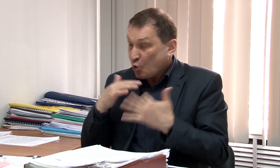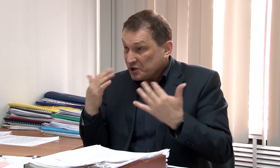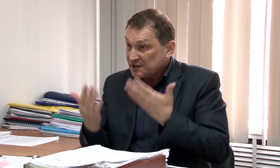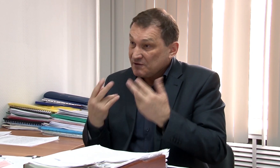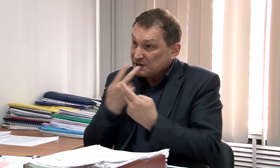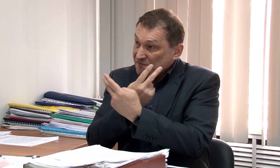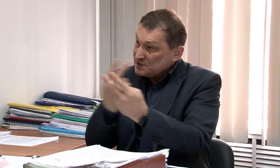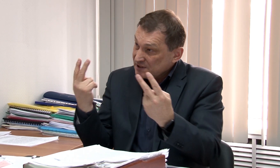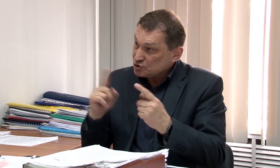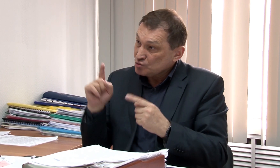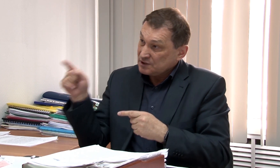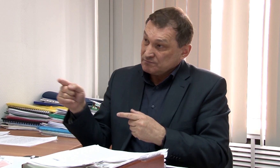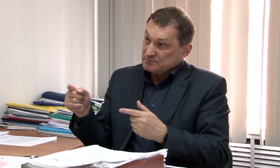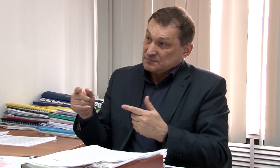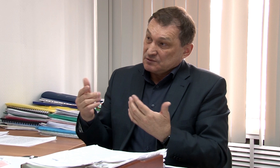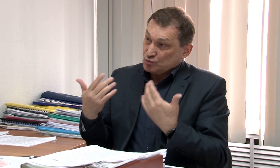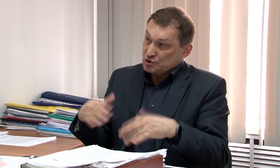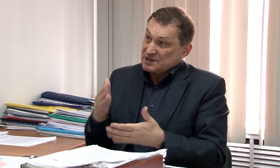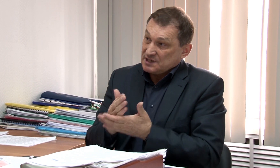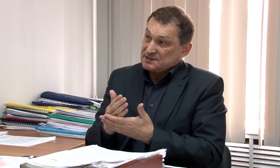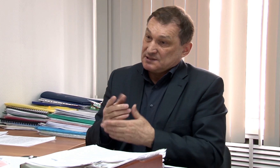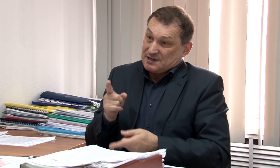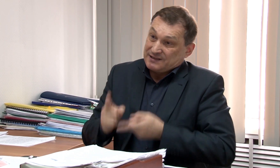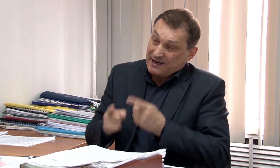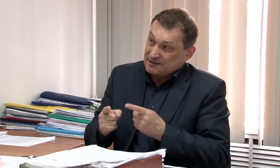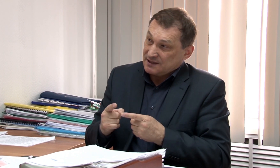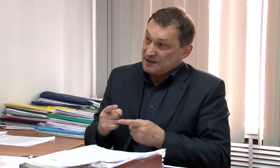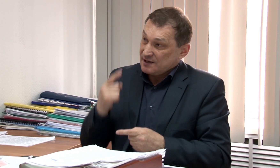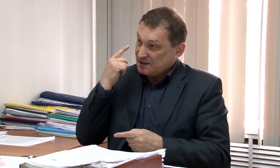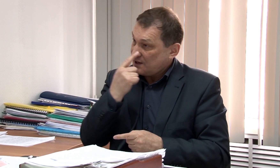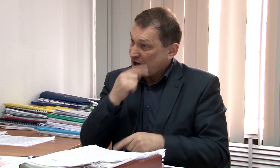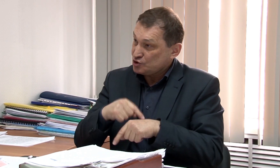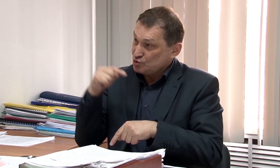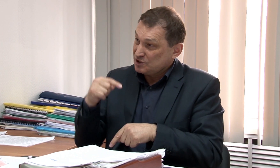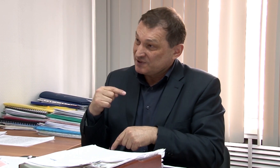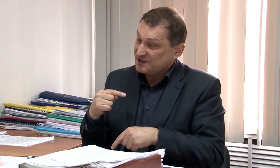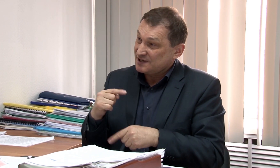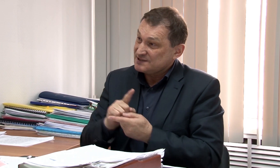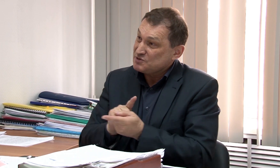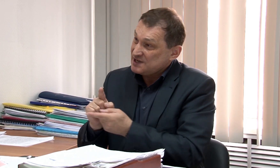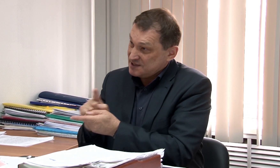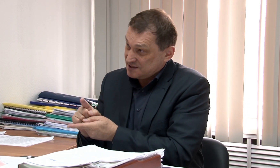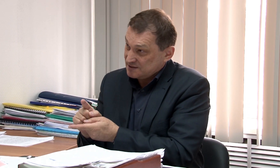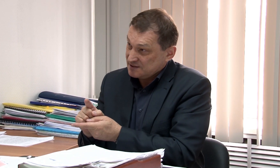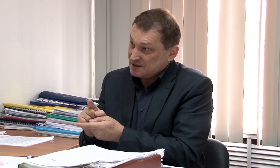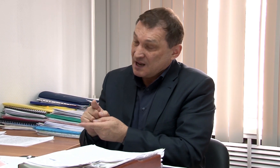многие, наверное, видели, что там уже есть реальные, ощутимые изменения,